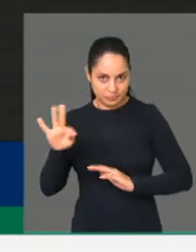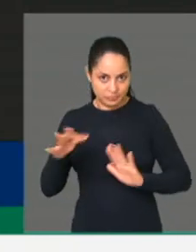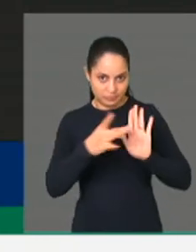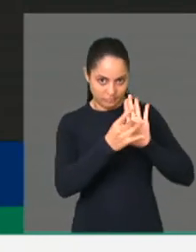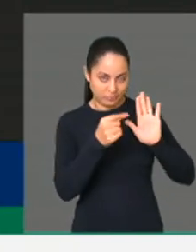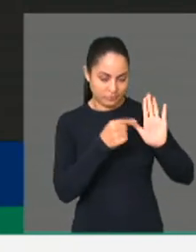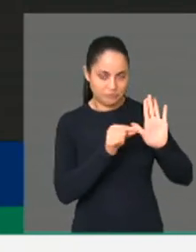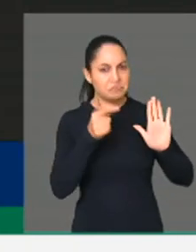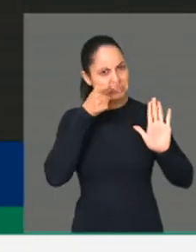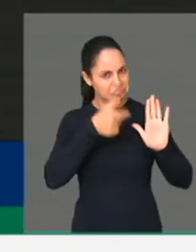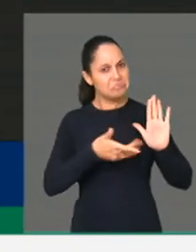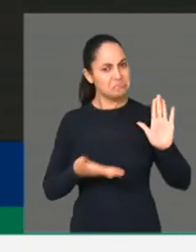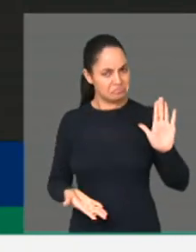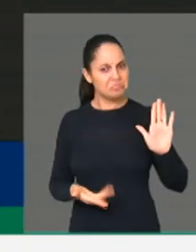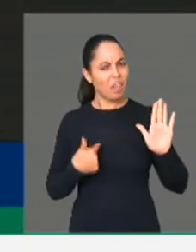NÓS SEMPRE BUSCAMOS NUMA